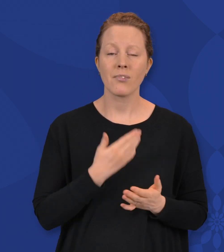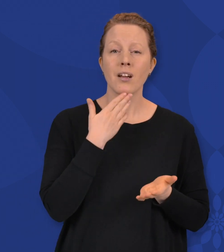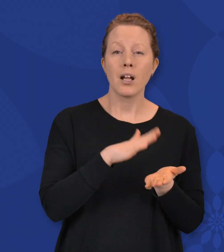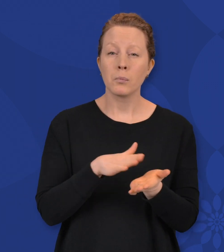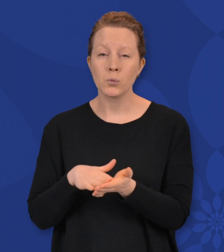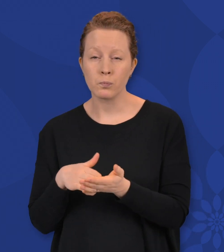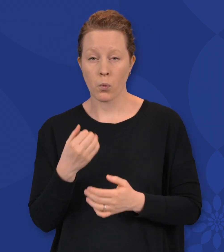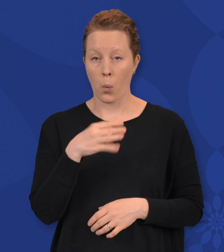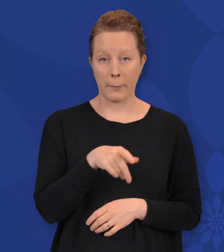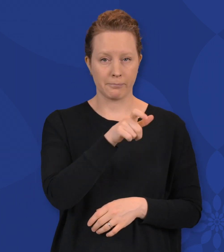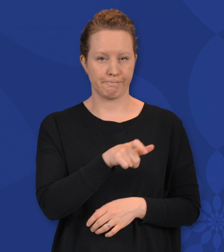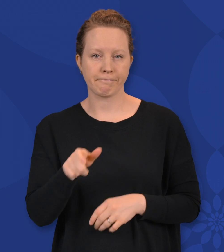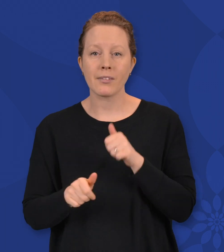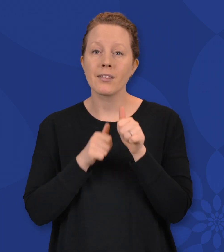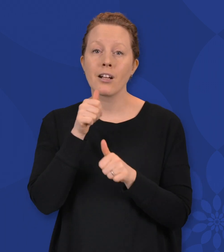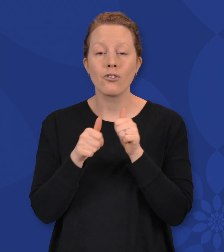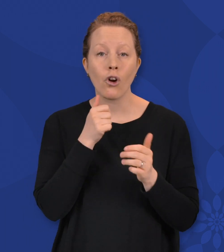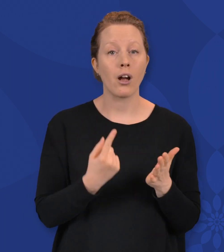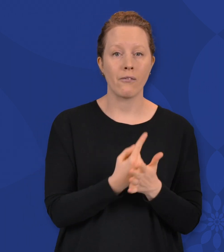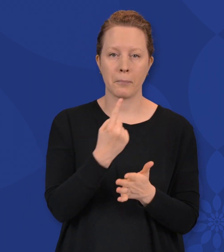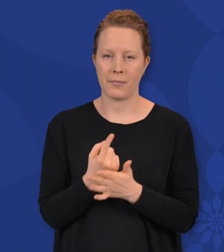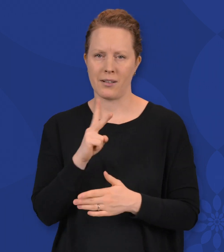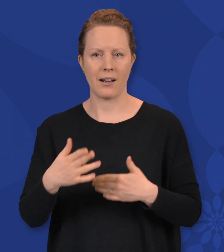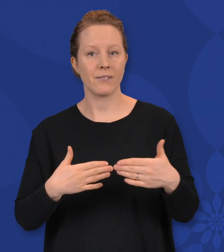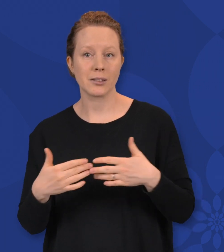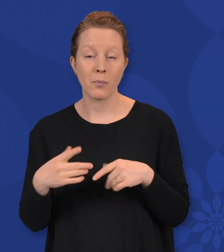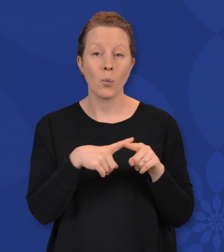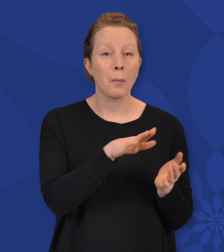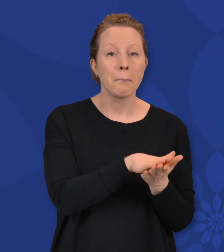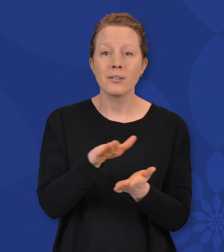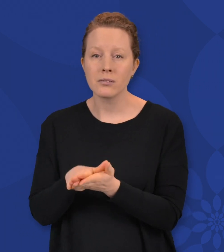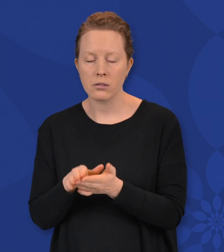Dessutom rekommenderas det att de som deltar i evenemang eller verksamheter eller -